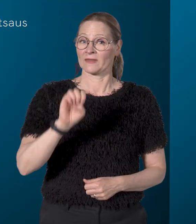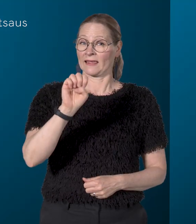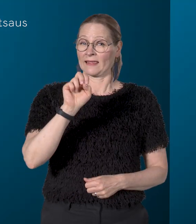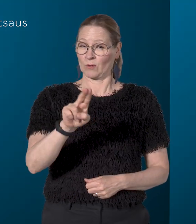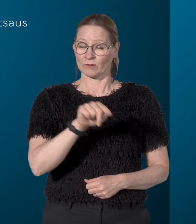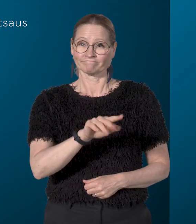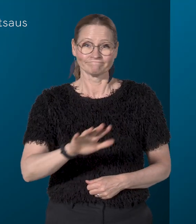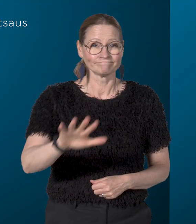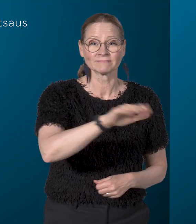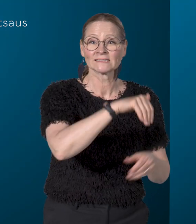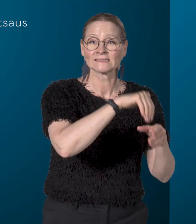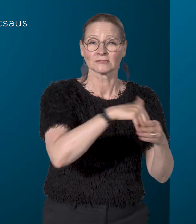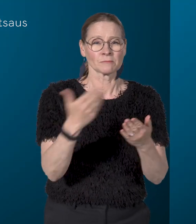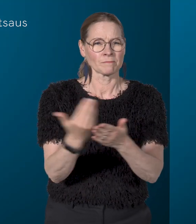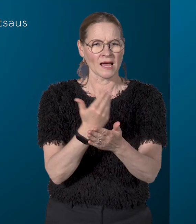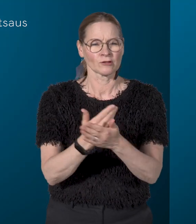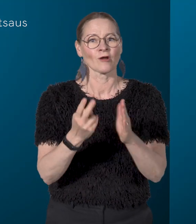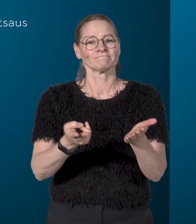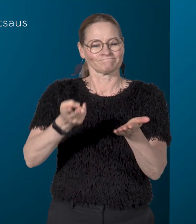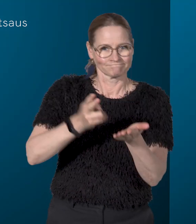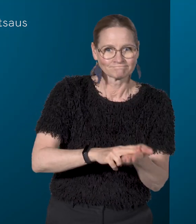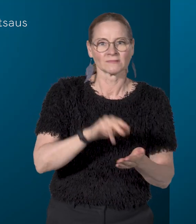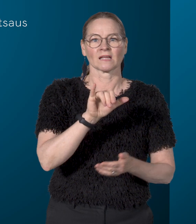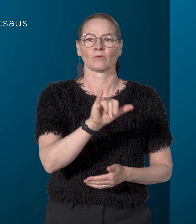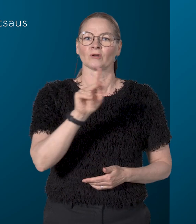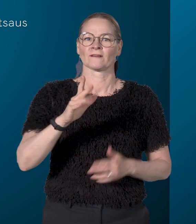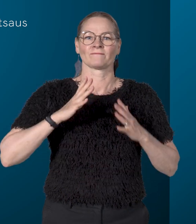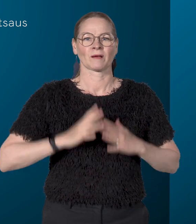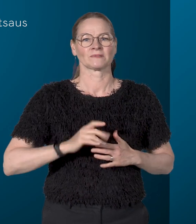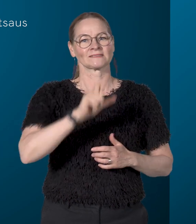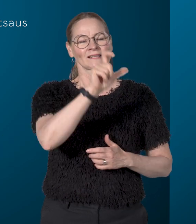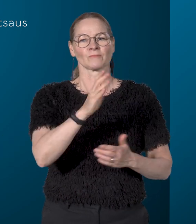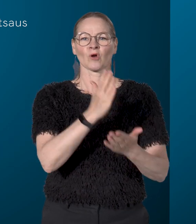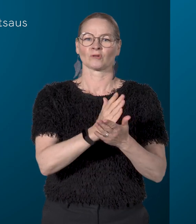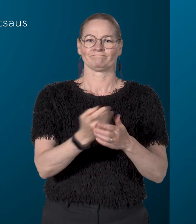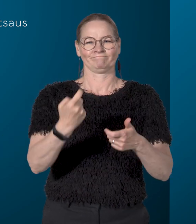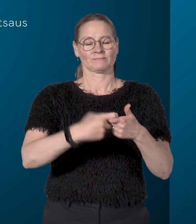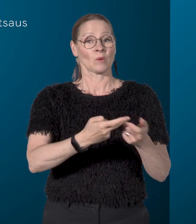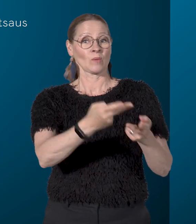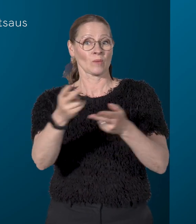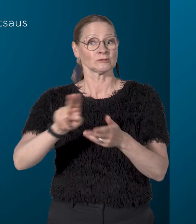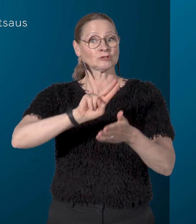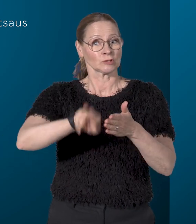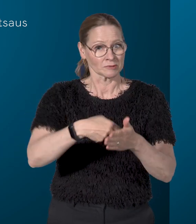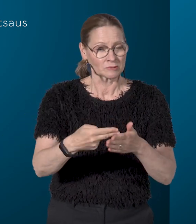EU ja sen jäsenmaat ovat ratifioineet - n vammaisten henkilöiden oikeuksia koskevan yleissopimuksen -